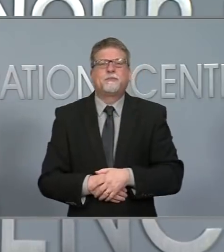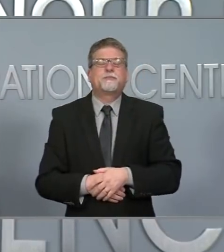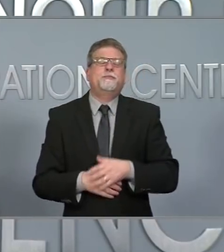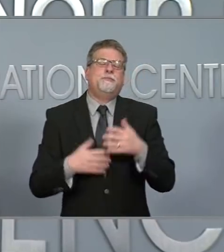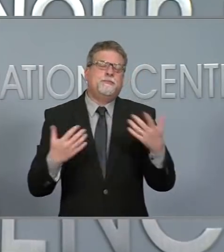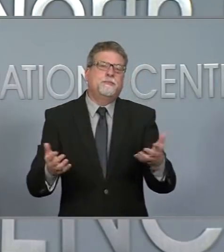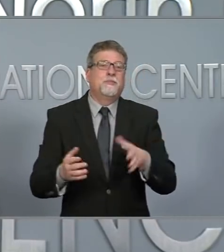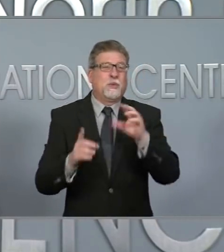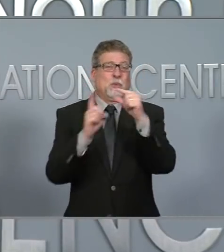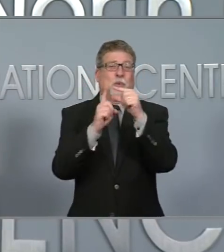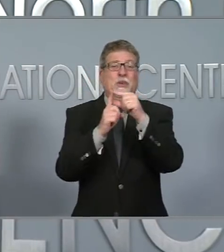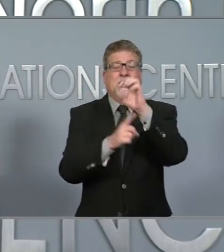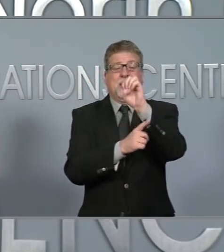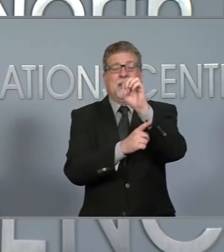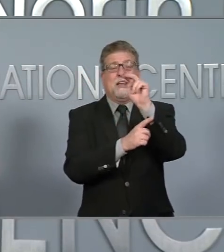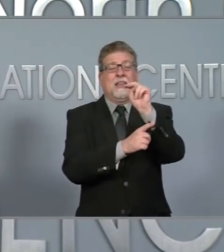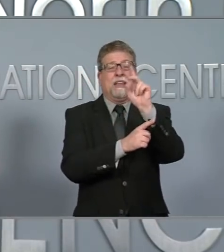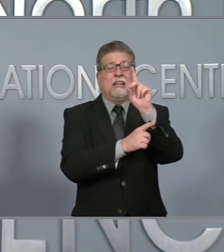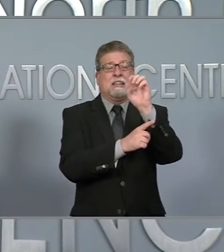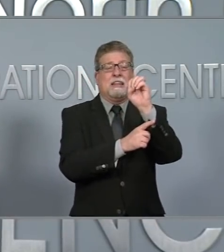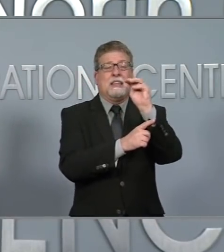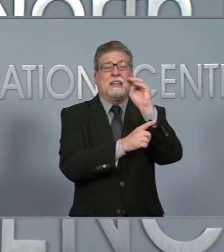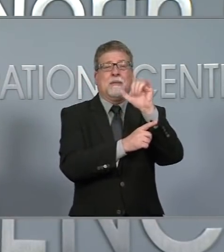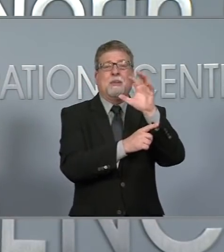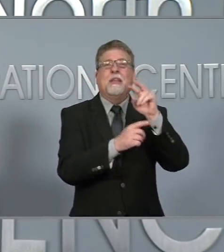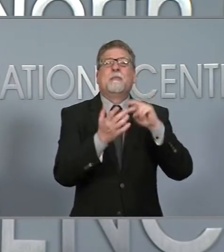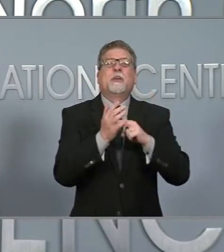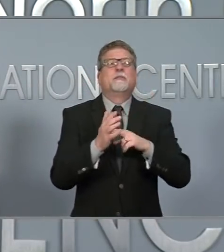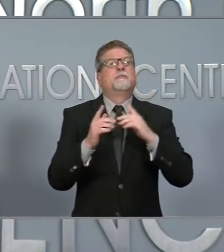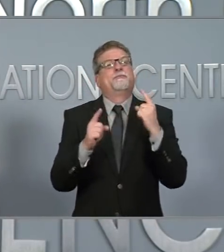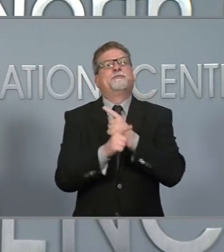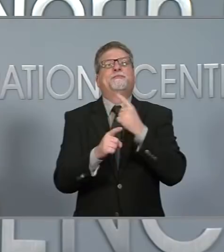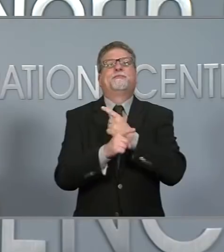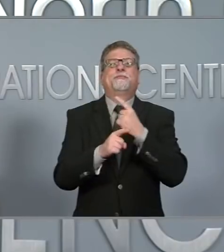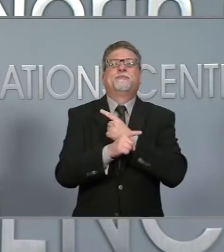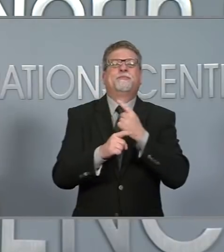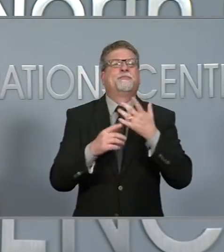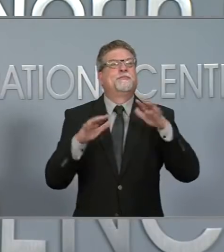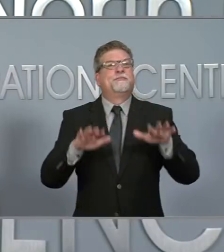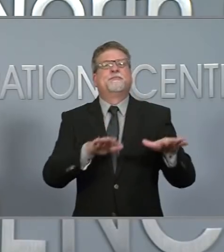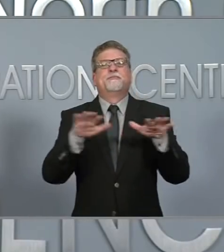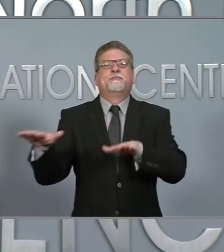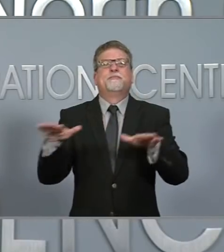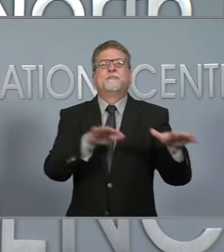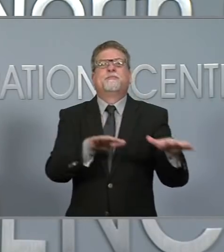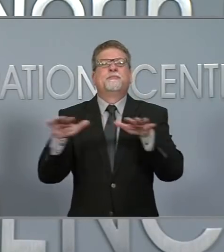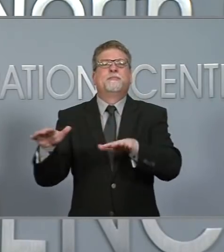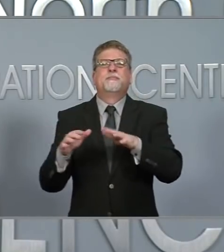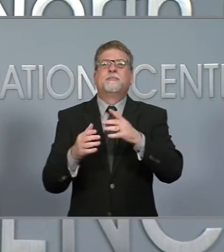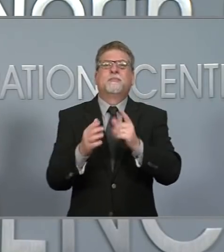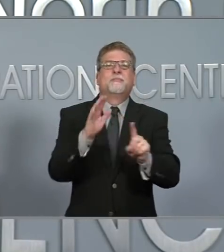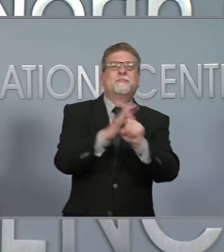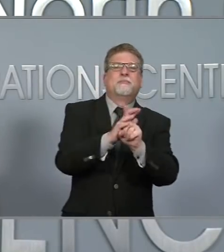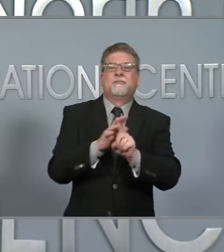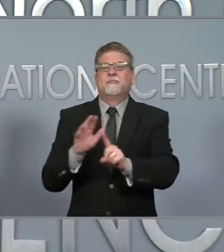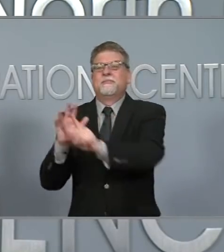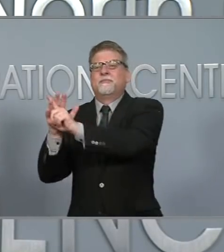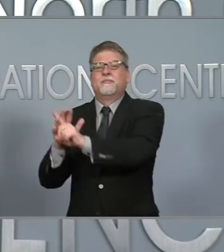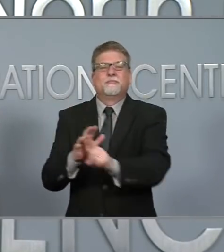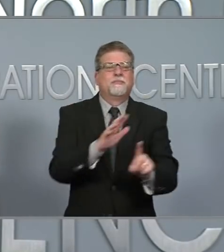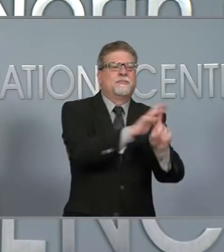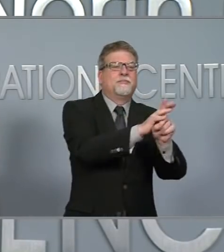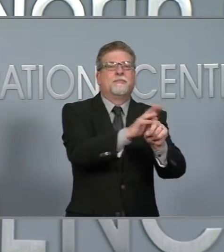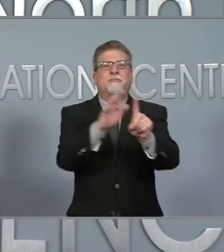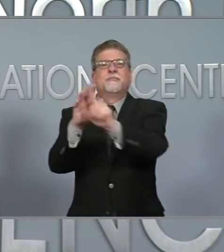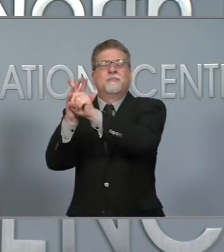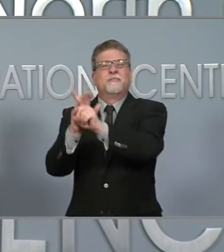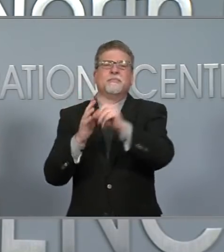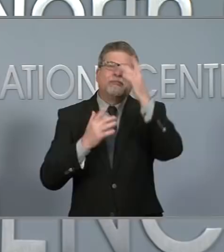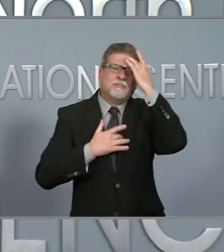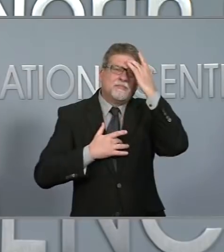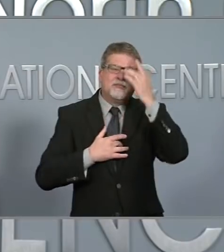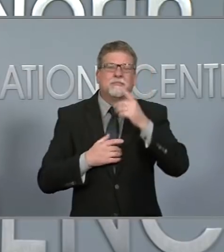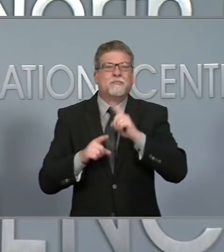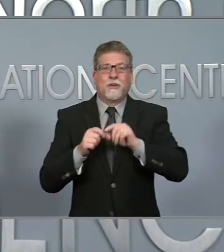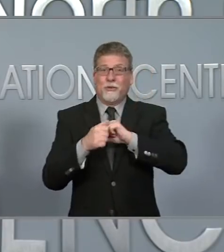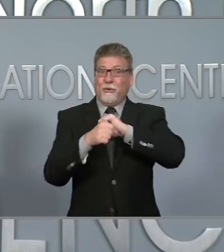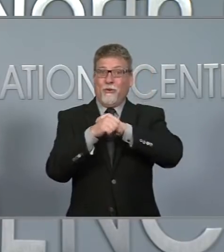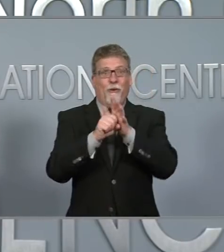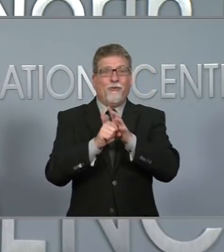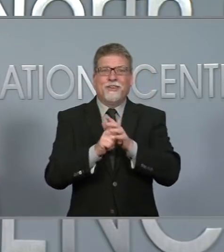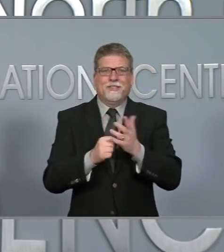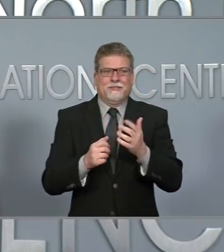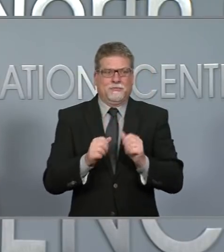vacune y le cederé la palabra